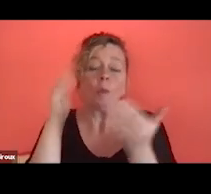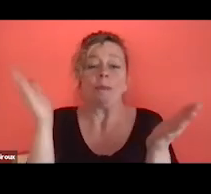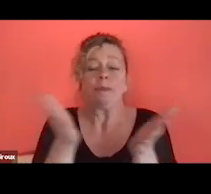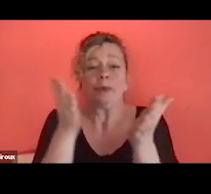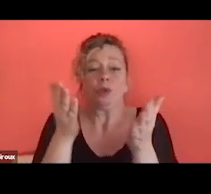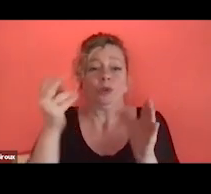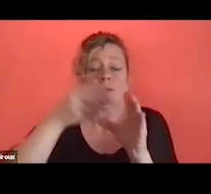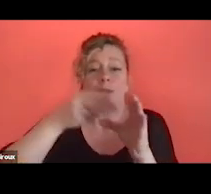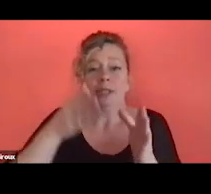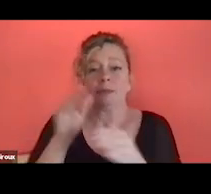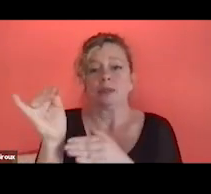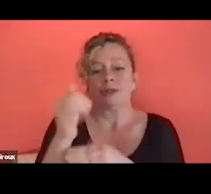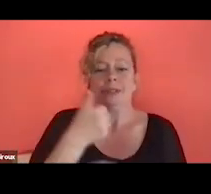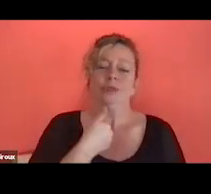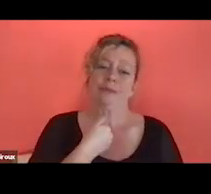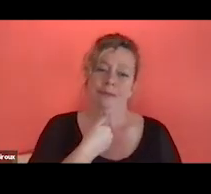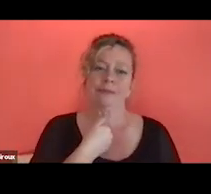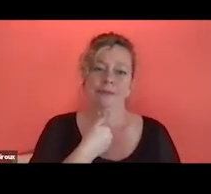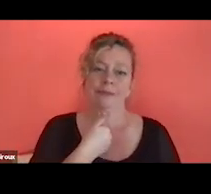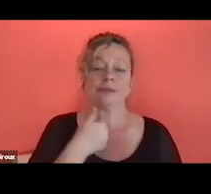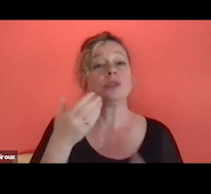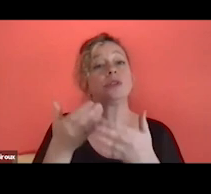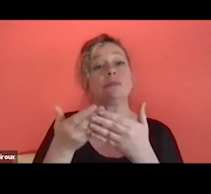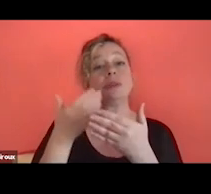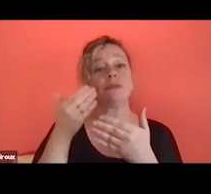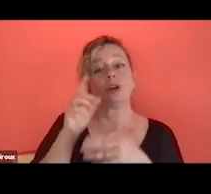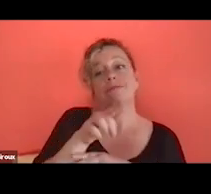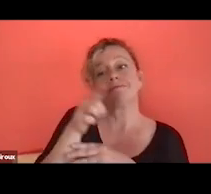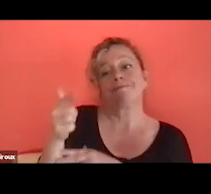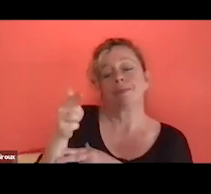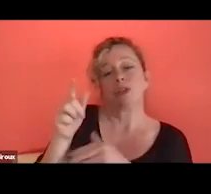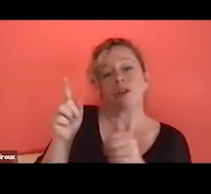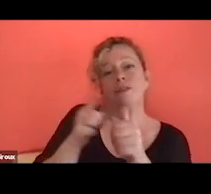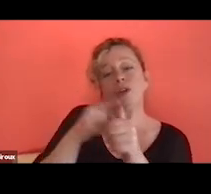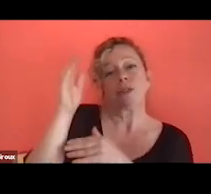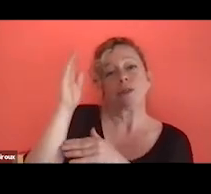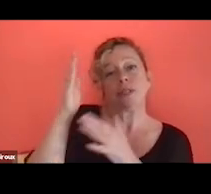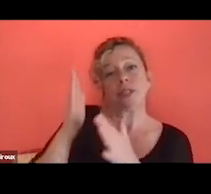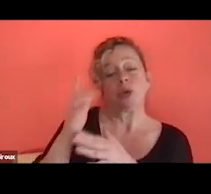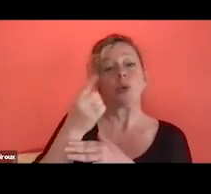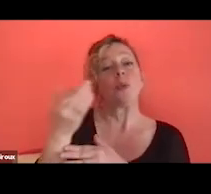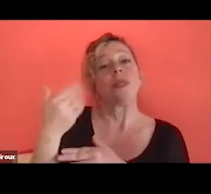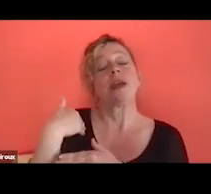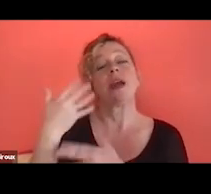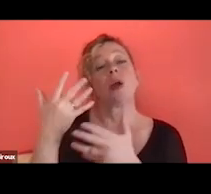así como a nosotros mismos. Entonces, antes de darle la palabra a nuestro primer presentador, una cosa que quería que recordáramos también